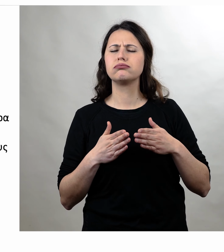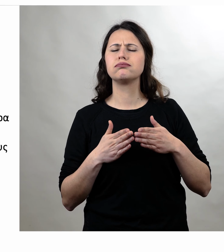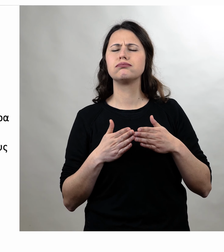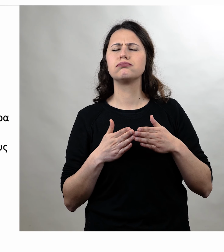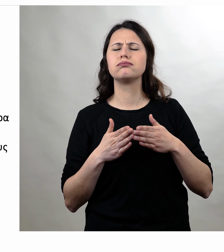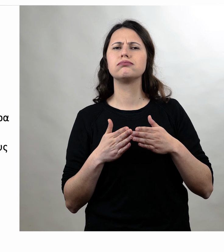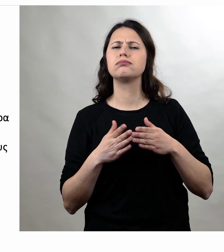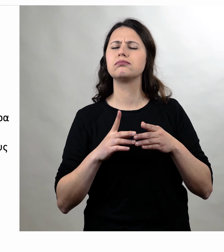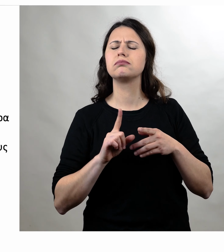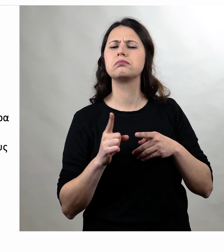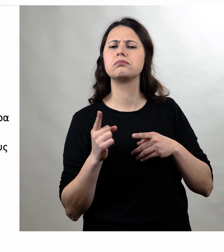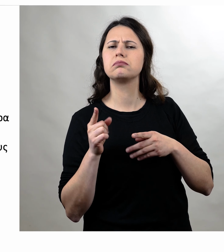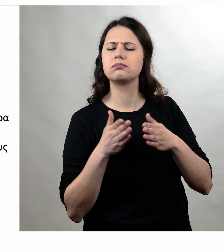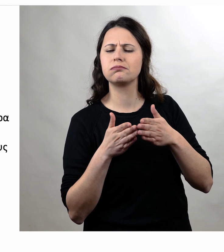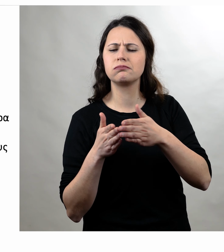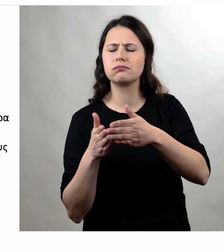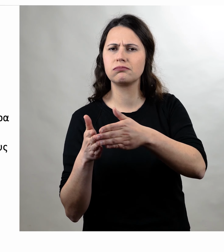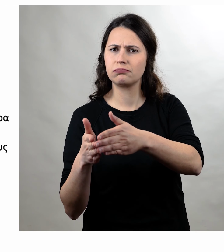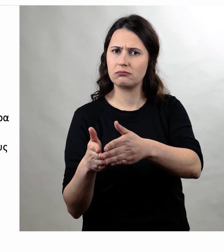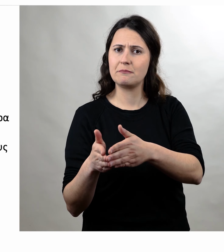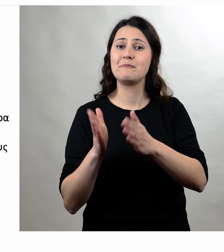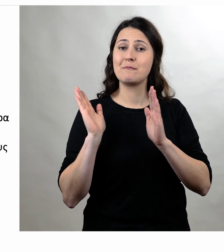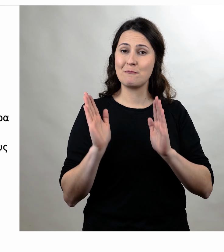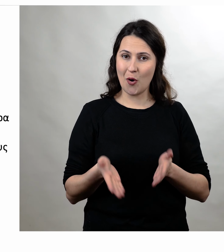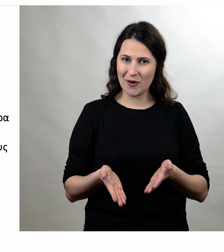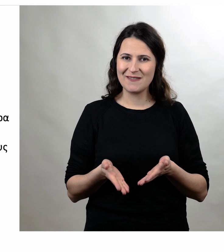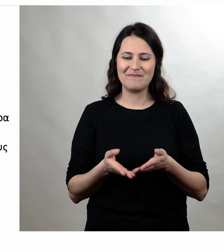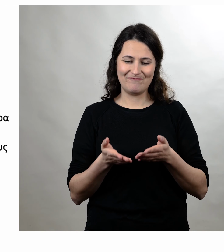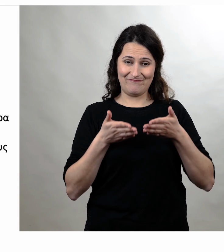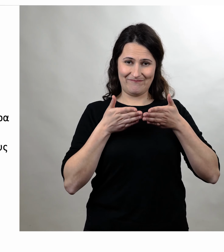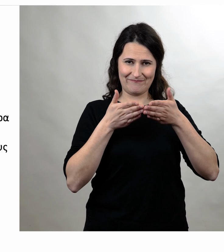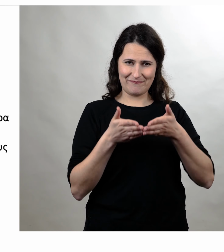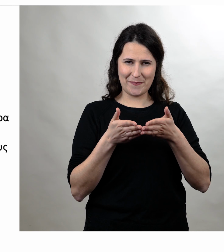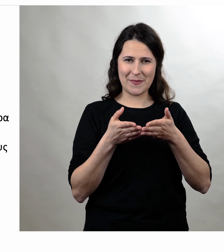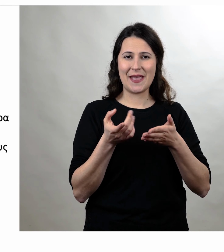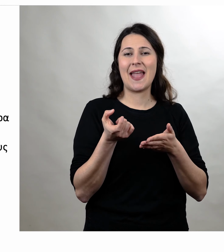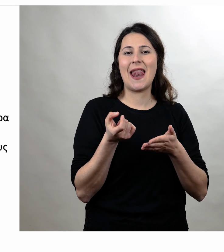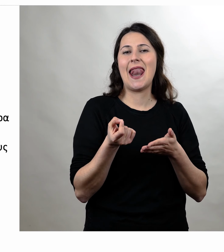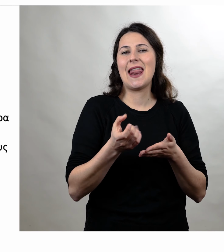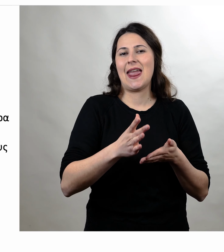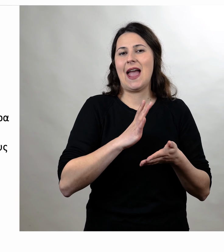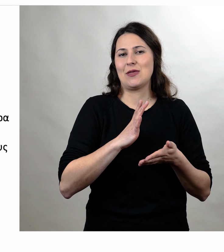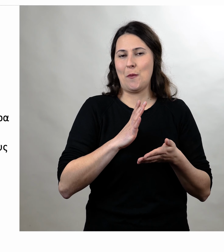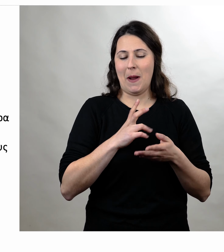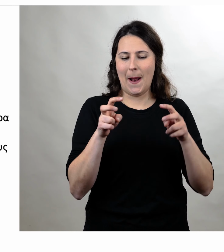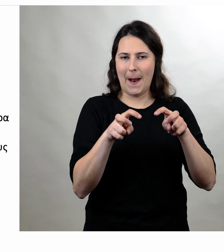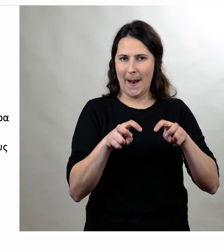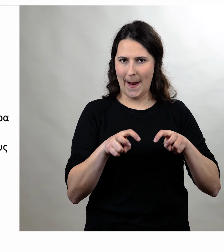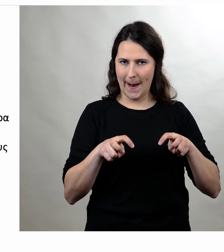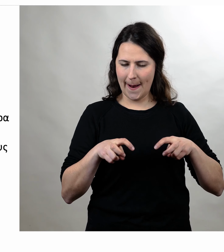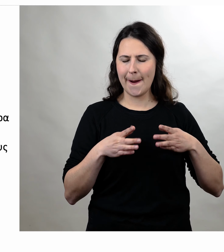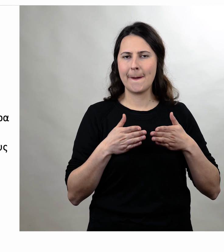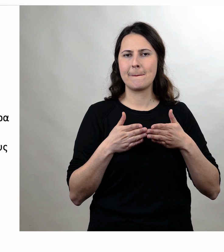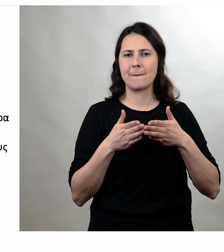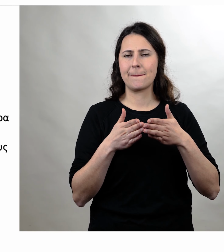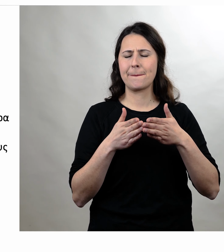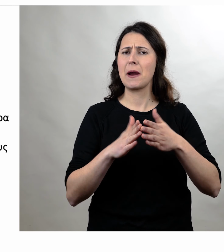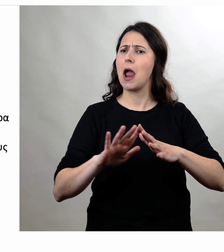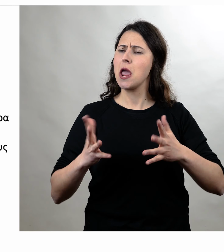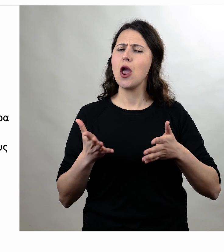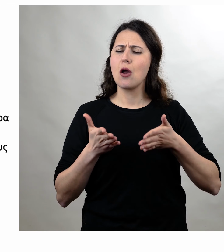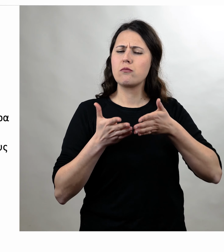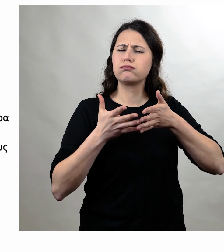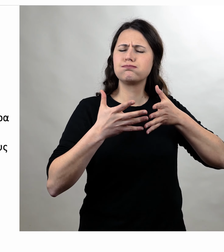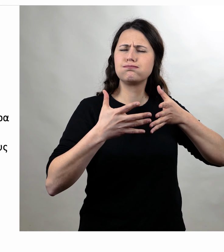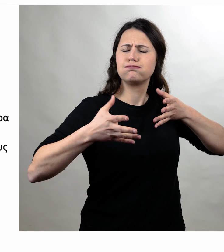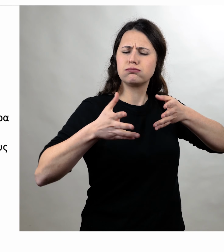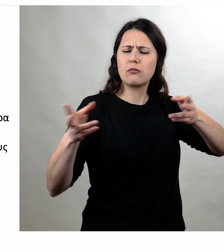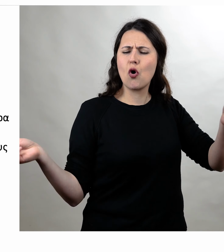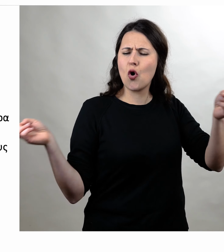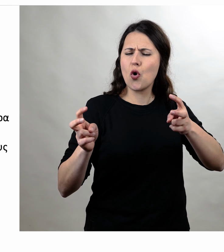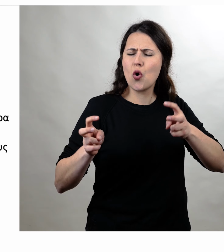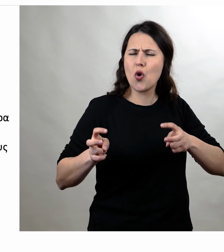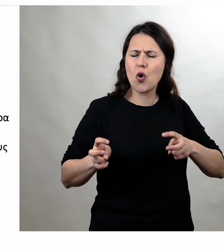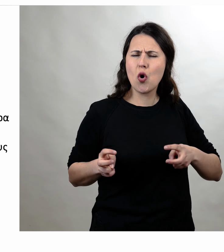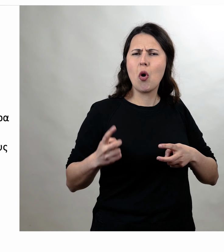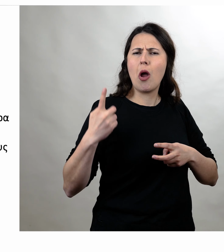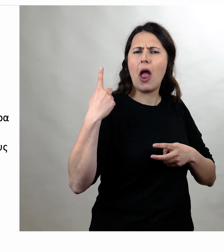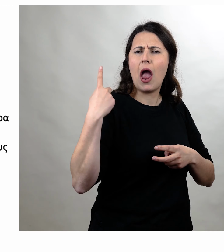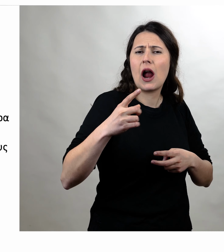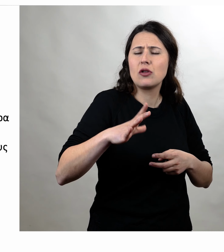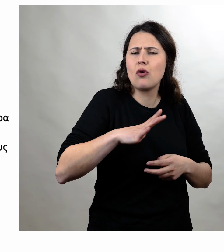Μπορούν να χρησιμοποιηθούν σκάφη που μεταφέρουν από λίγα άτομα, έως και μερικές εκατοντάδες άτομα.